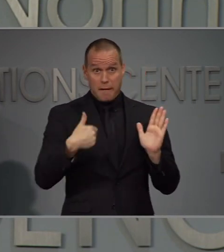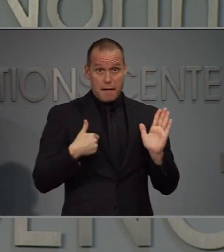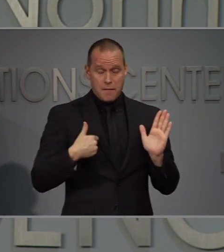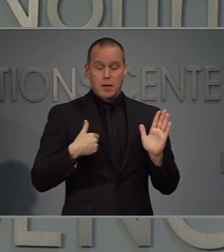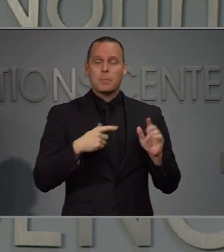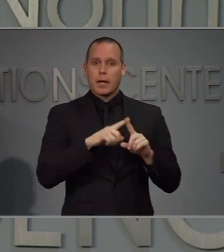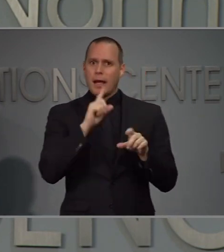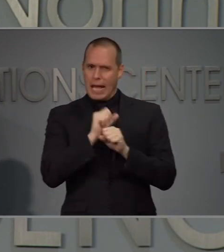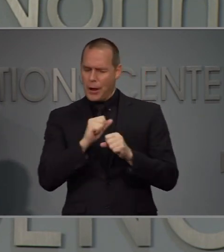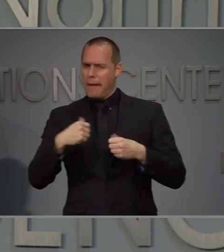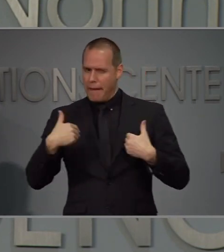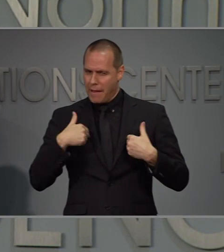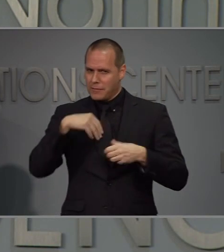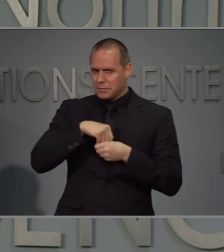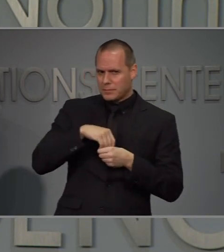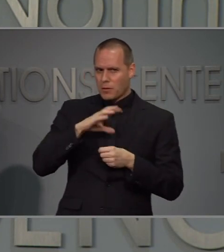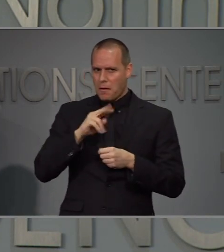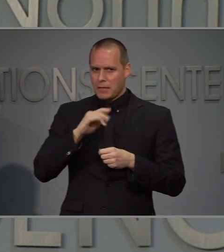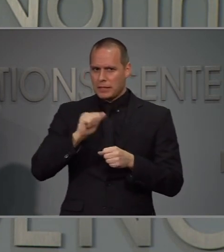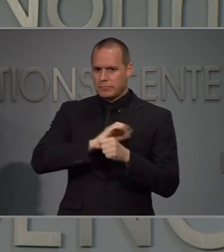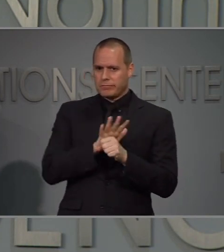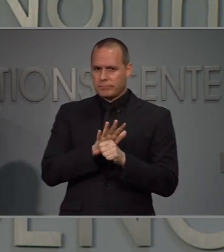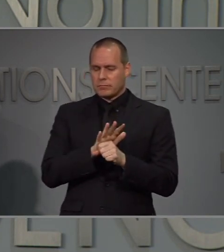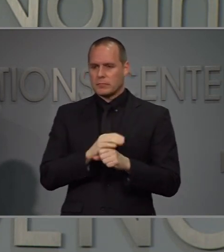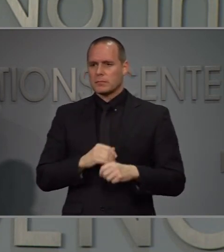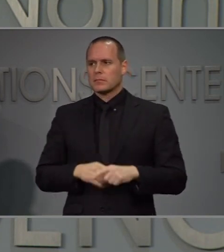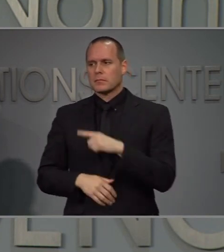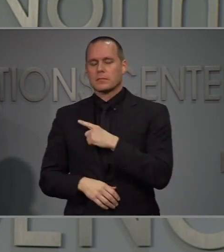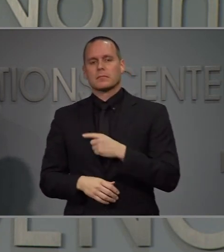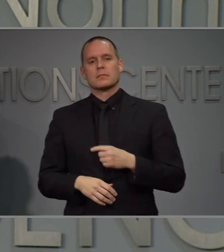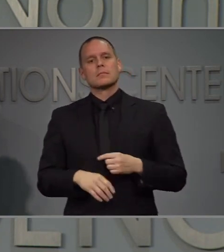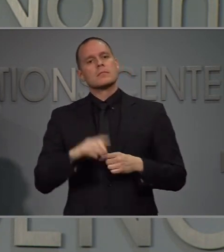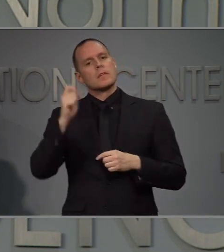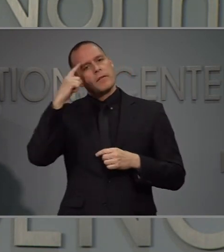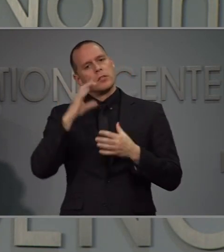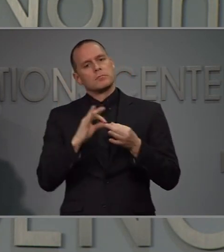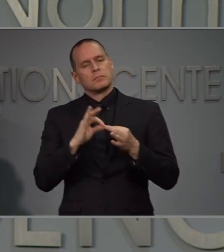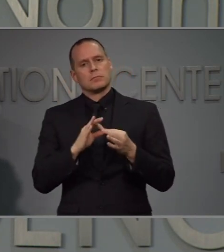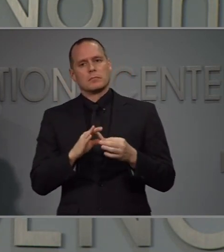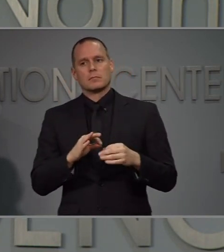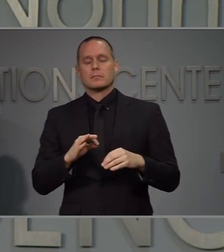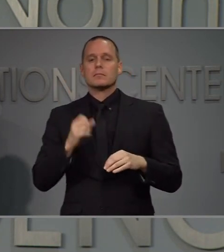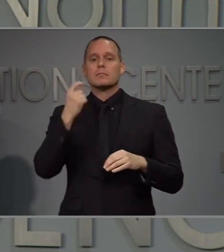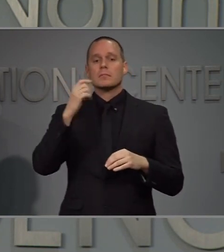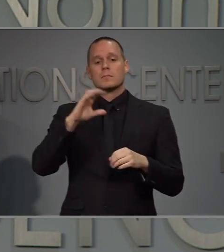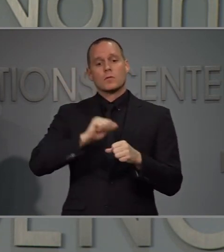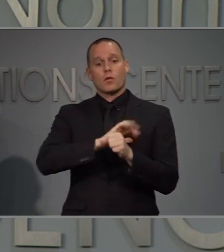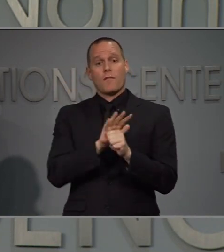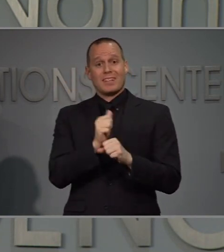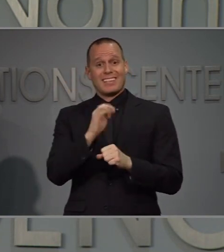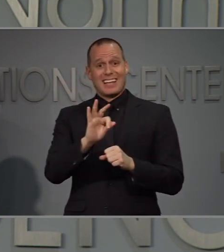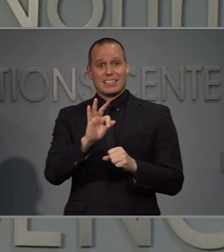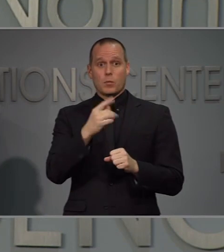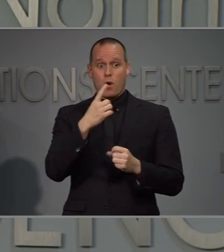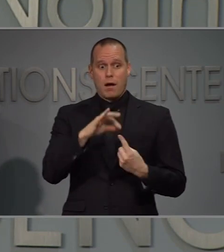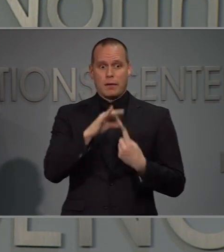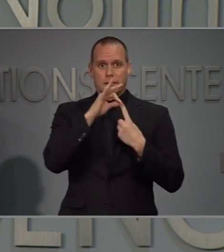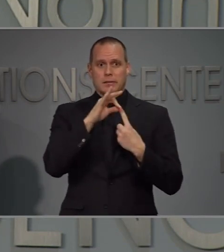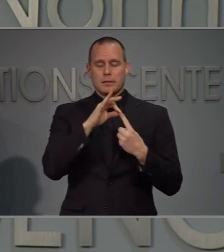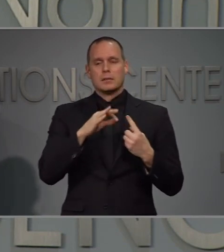las pruebas negativas que de hecho son negativas. Respuesta una de las cosas que es diferente a covid diecinueve y